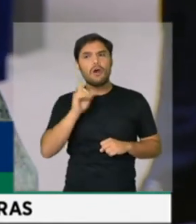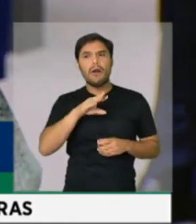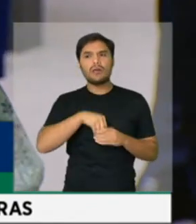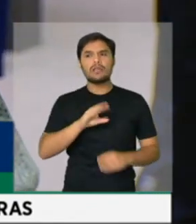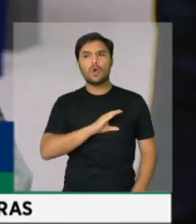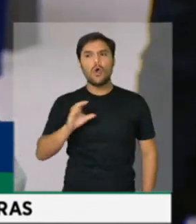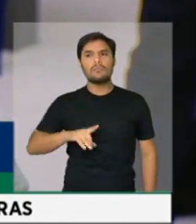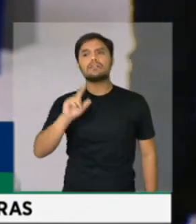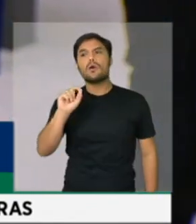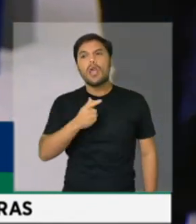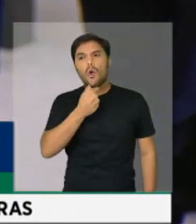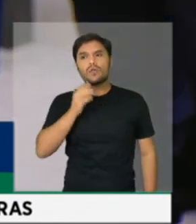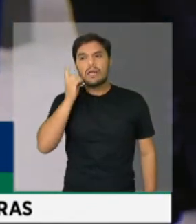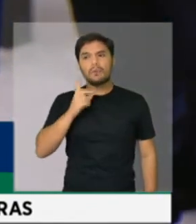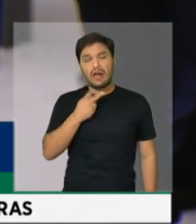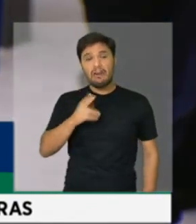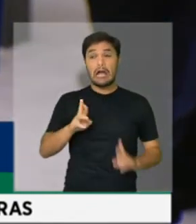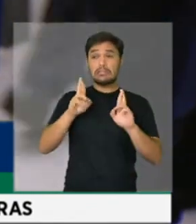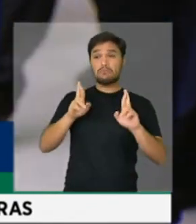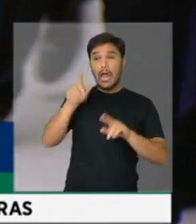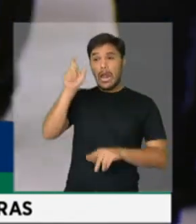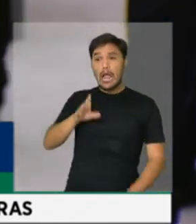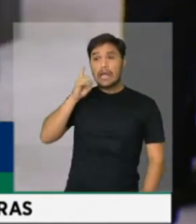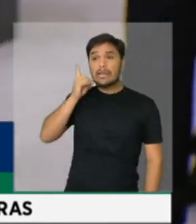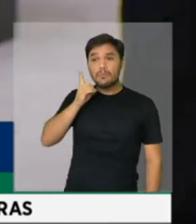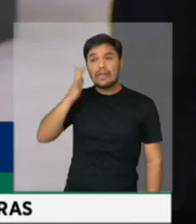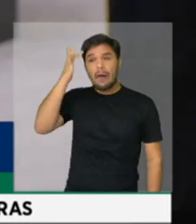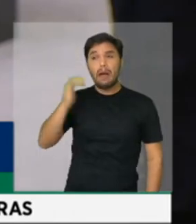COMISSÃO COMO ACONTECEU ONTEM COM O DEPUTADO PAULO TEIXEIRA. NÃO PODE SER NORMAL NUMA COMISSÃO UMA MULHER FAZER UMA